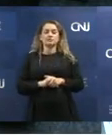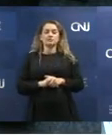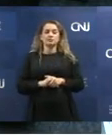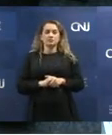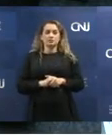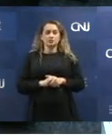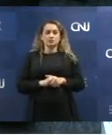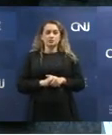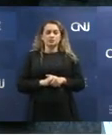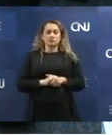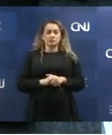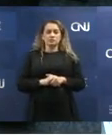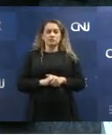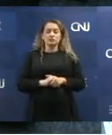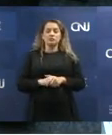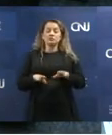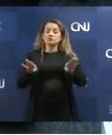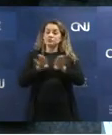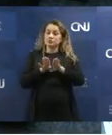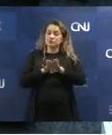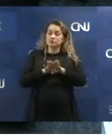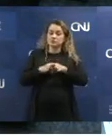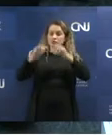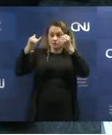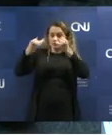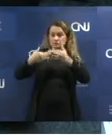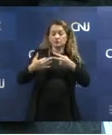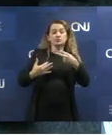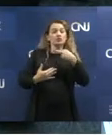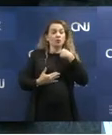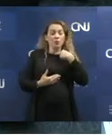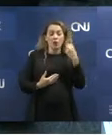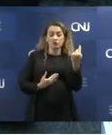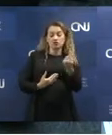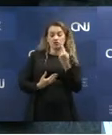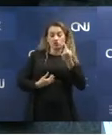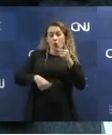sublinho que não se deve levar em conta apenas o tempo da tramitação do processo